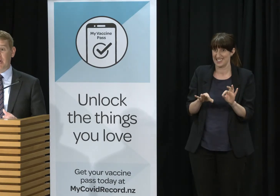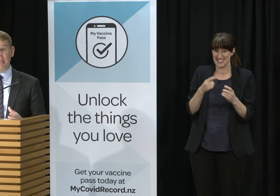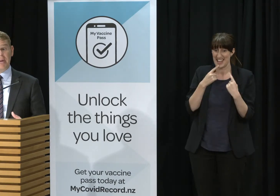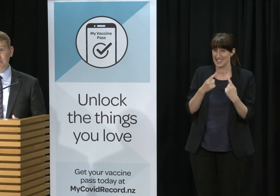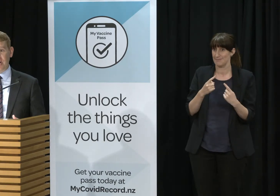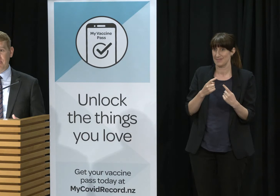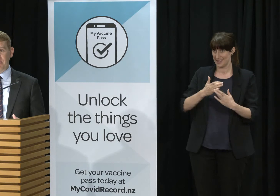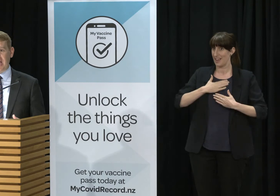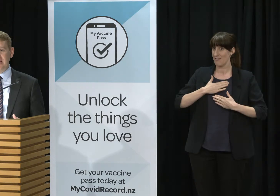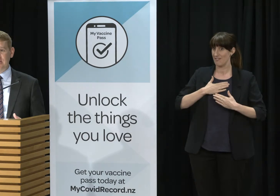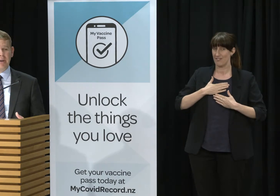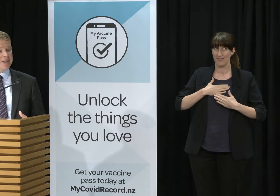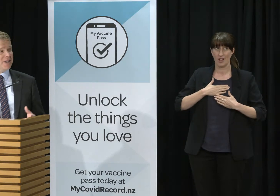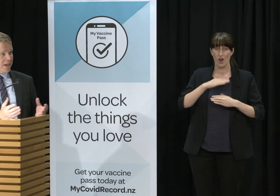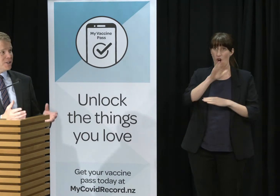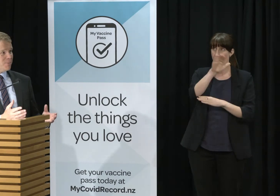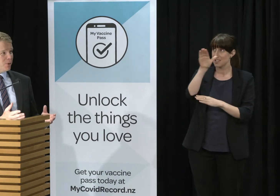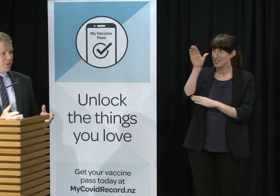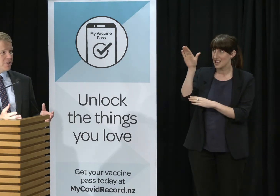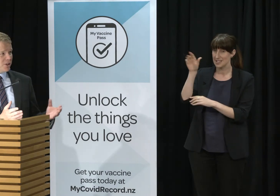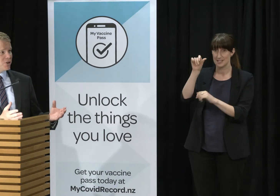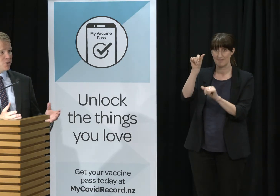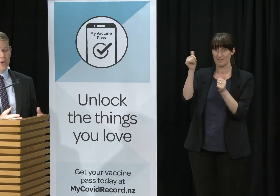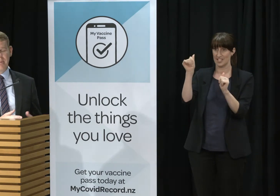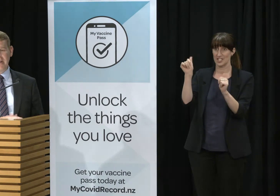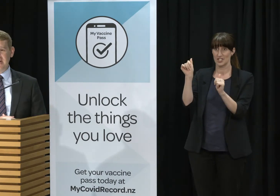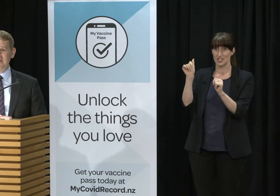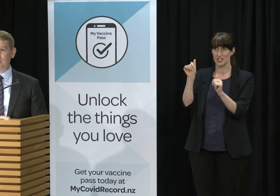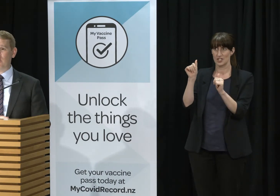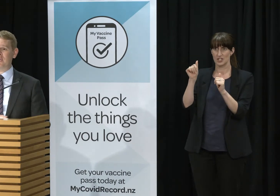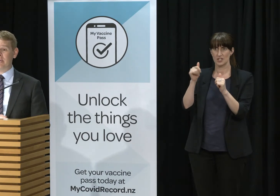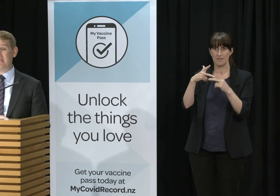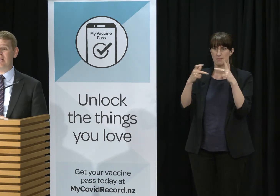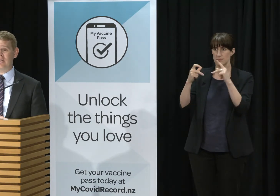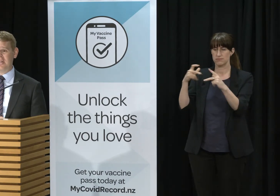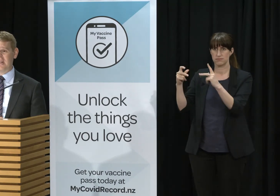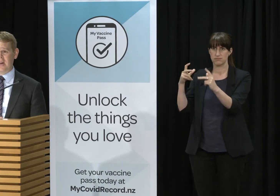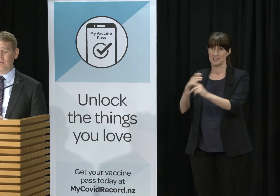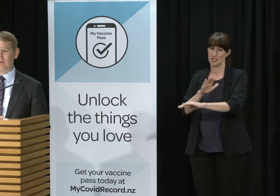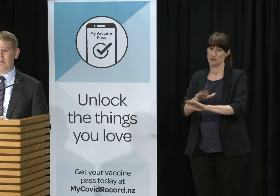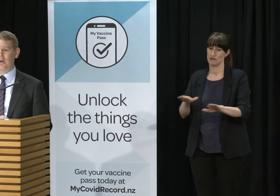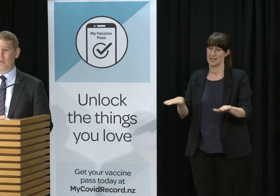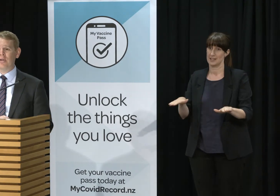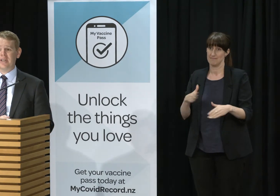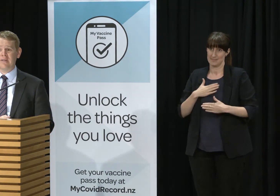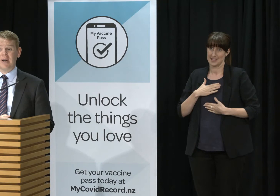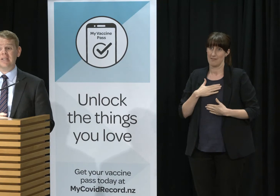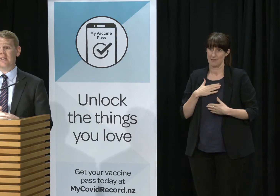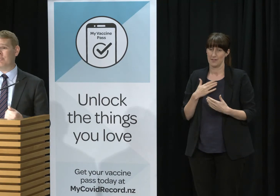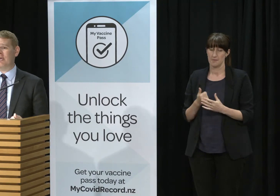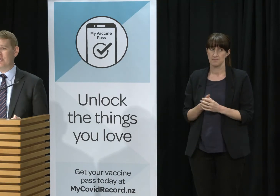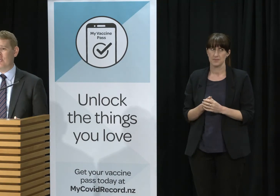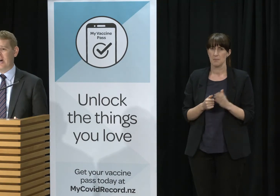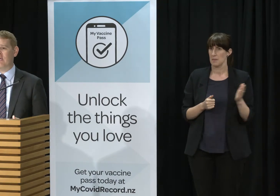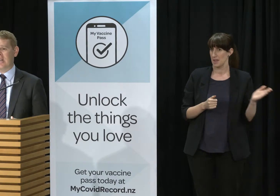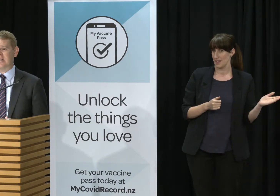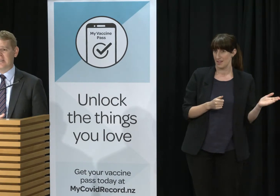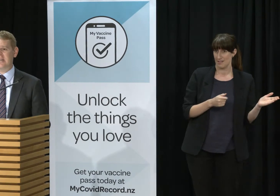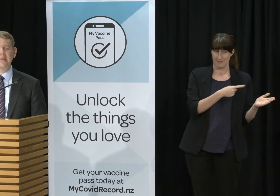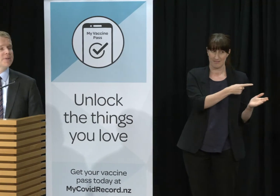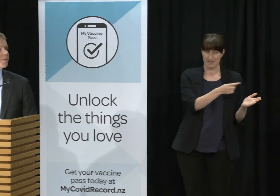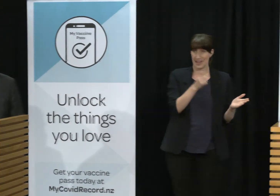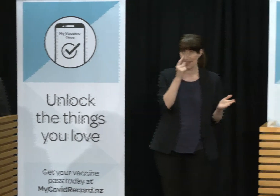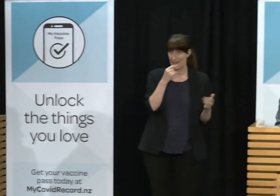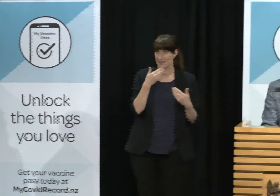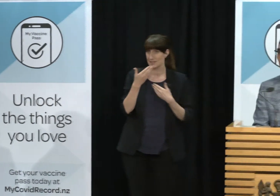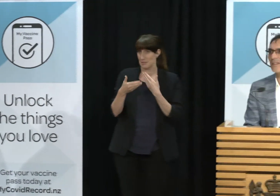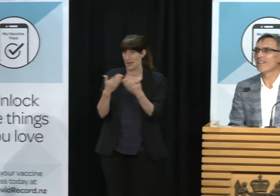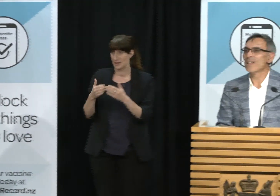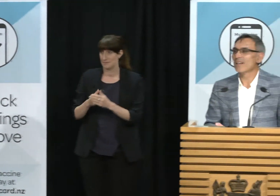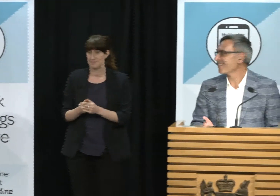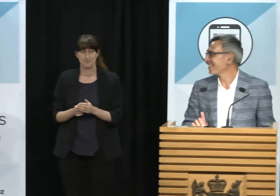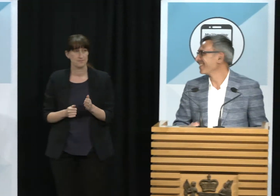putaiao. Kua hurihia tenei kano